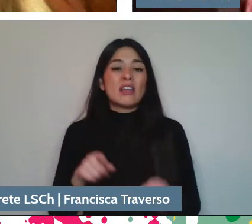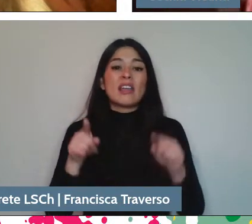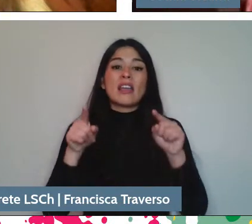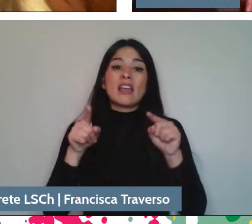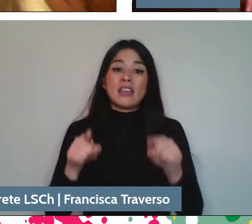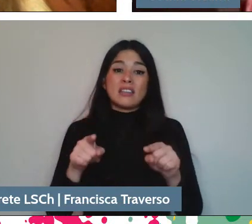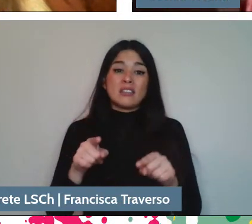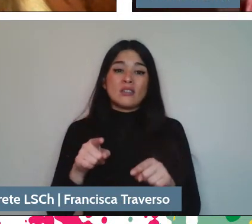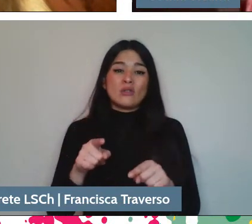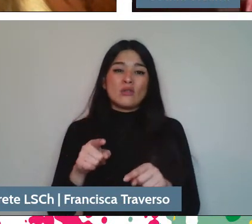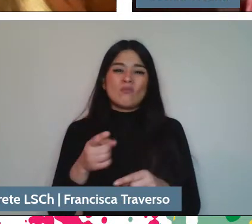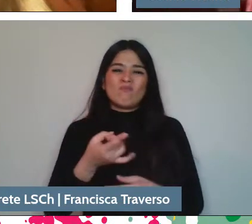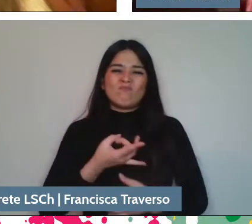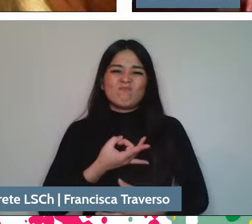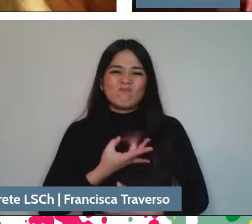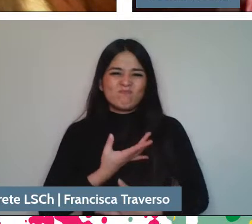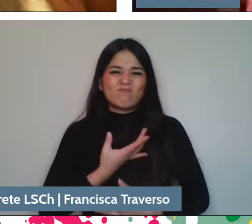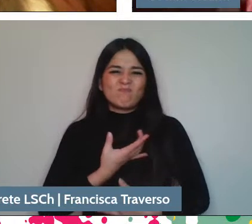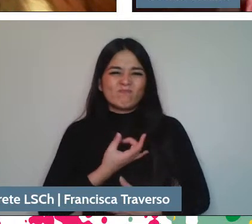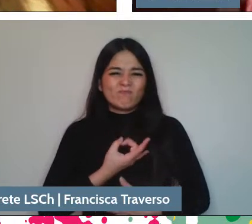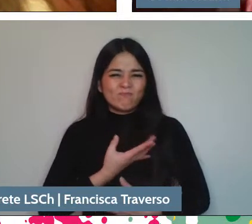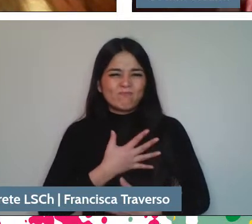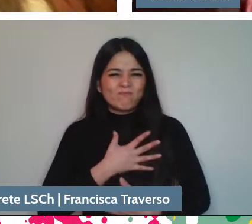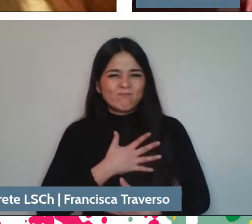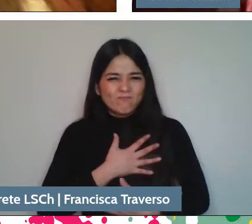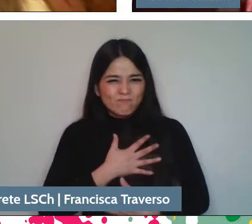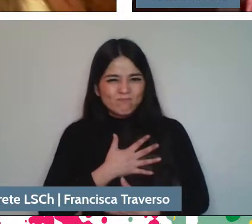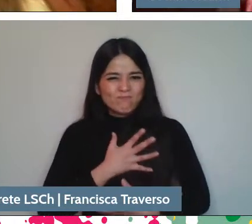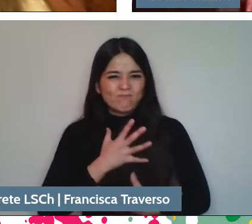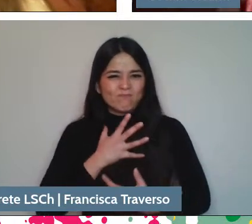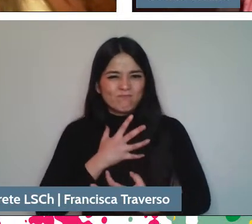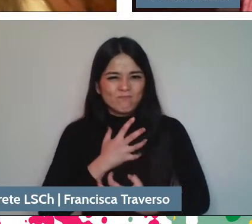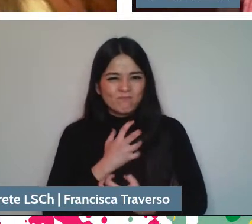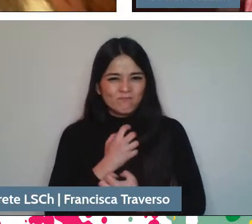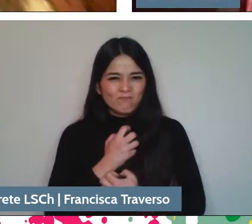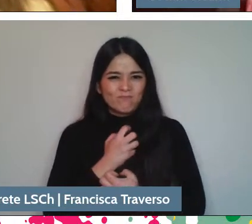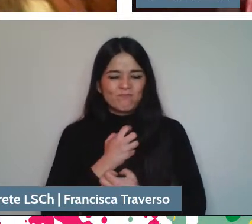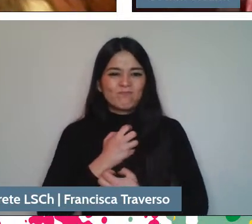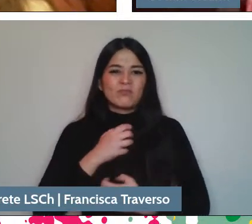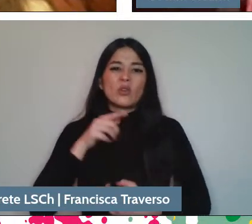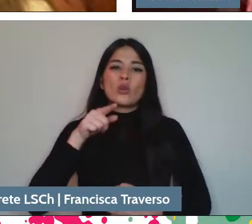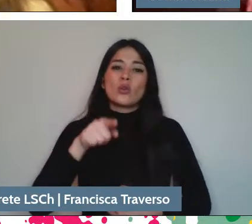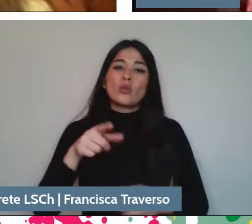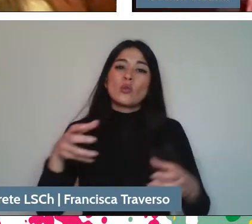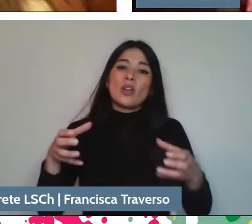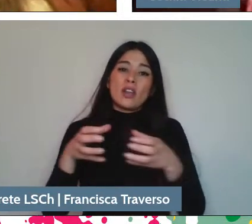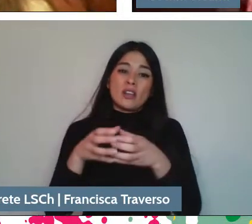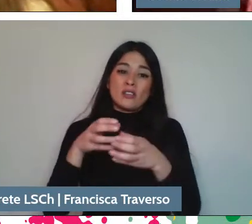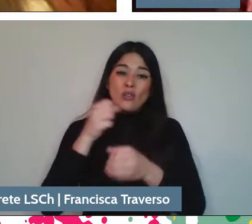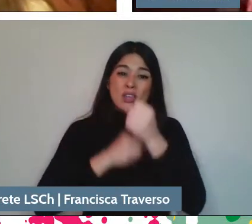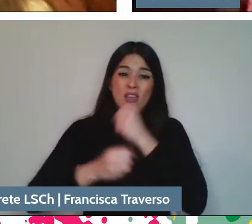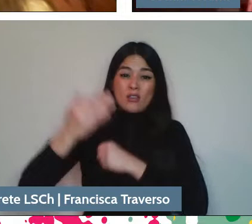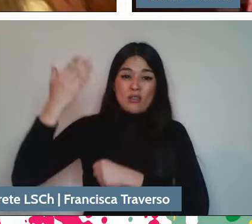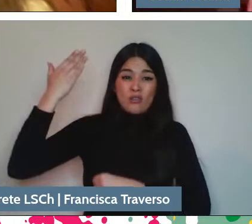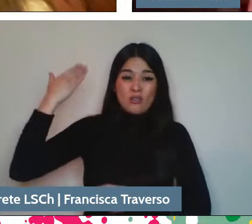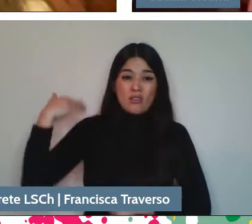específico que viviste con tu generación, que también es un dolor que yo tampoco lo conozco.